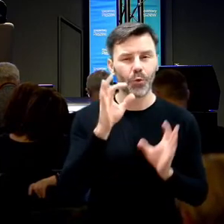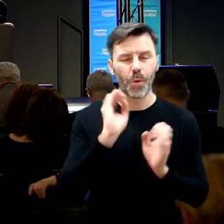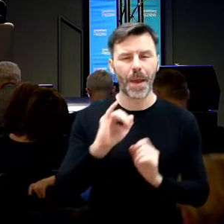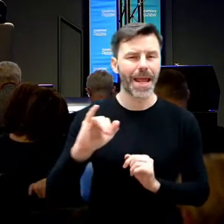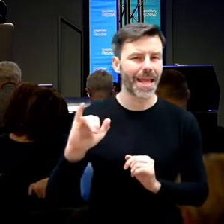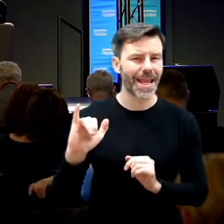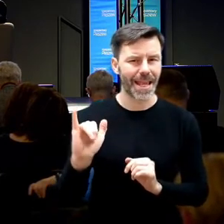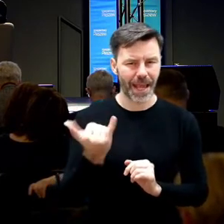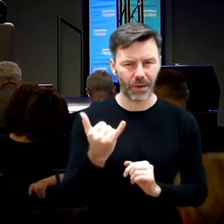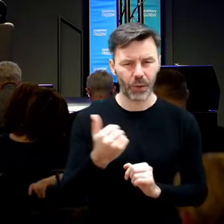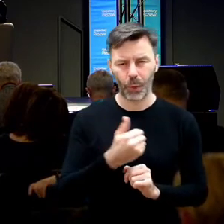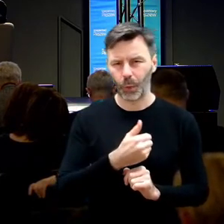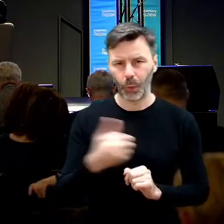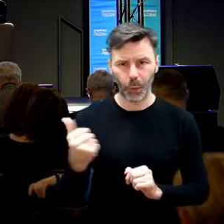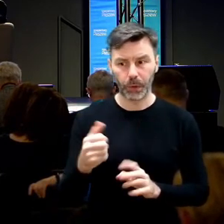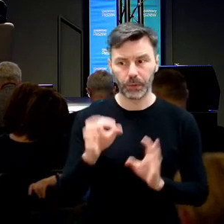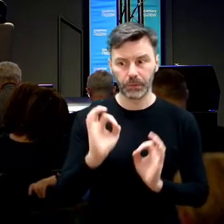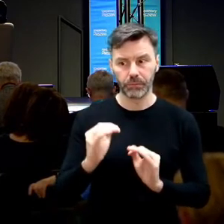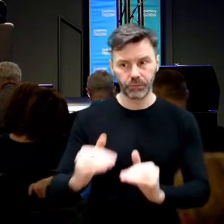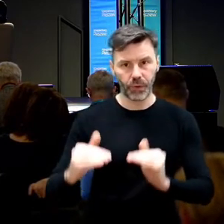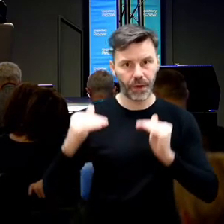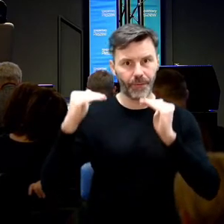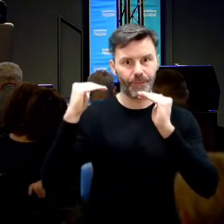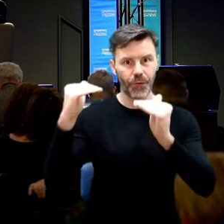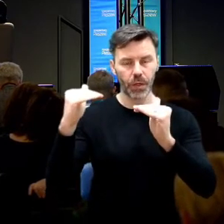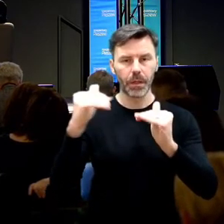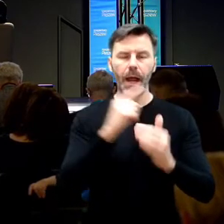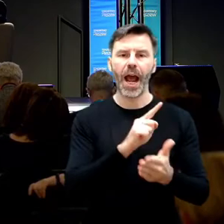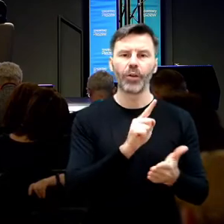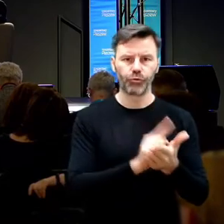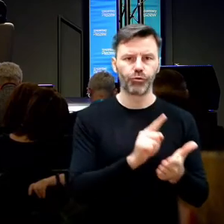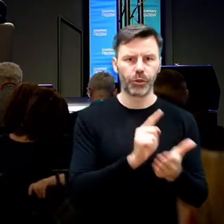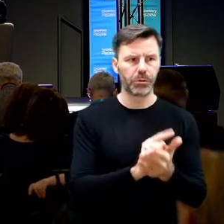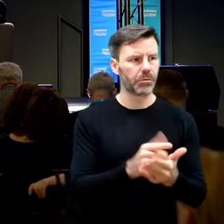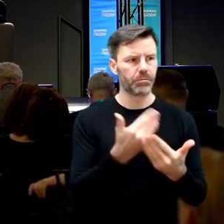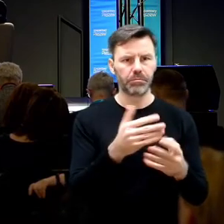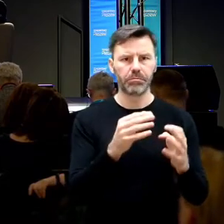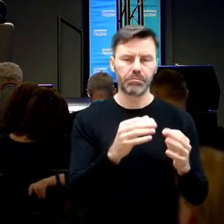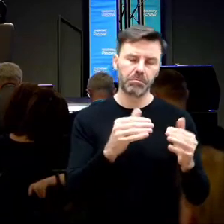żeby ta stawka czynszu była dostępna, także to jest chyba kluczowa sprawa